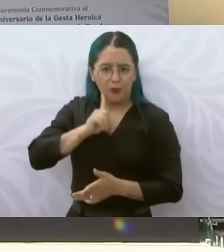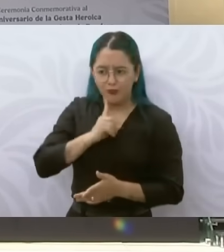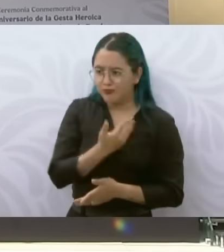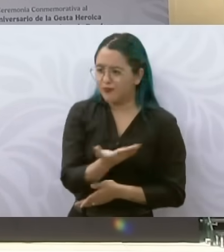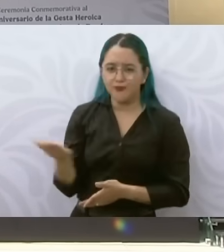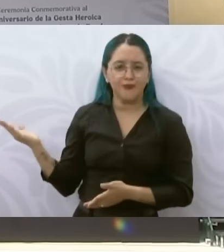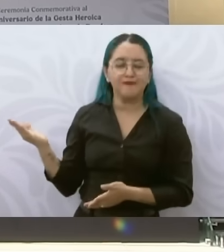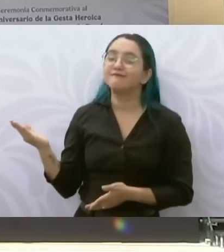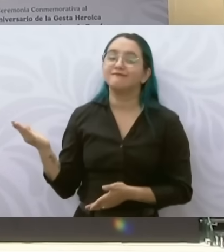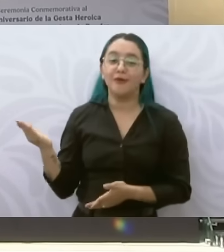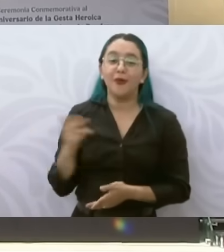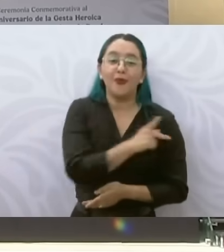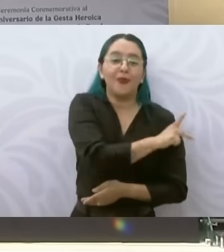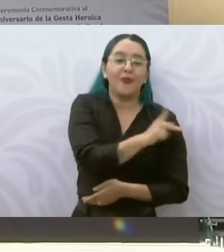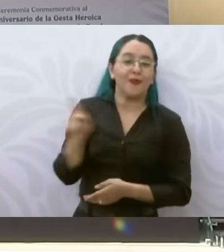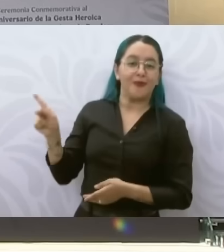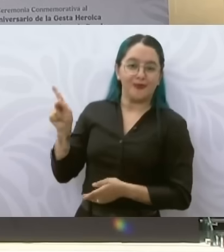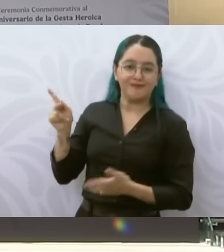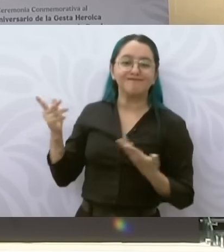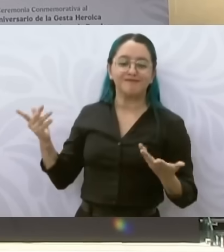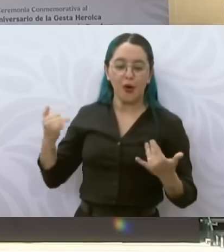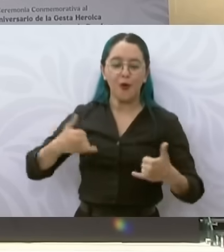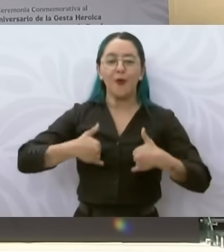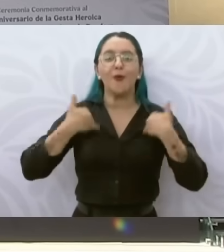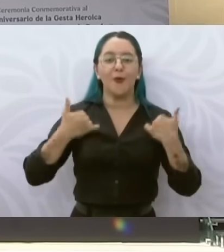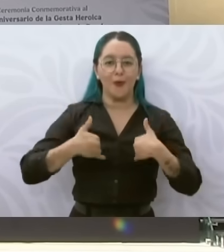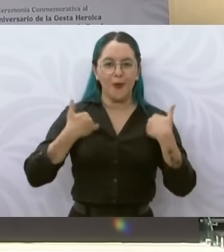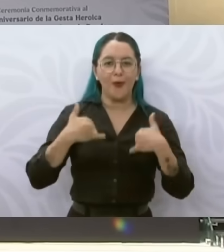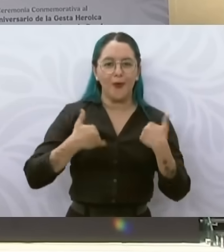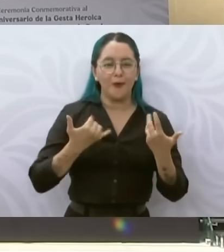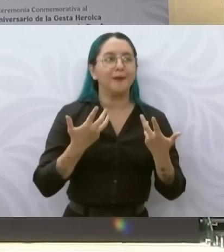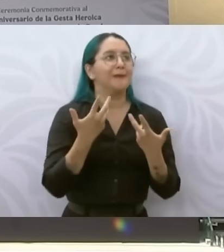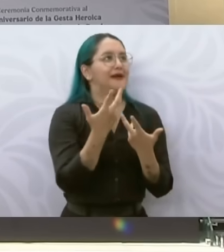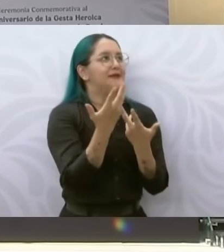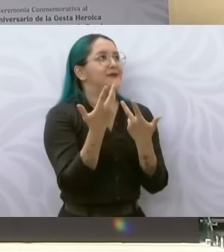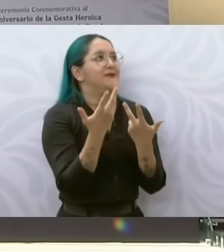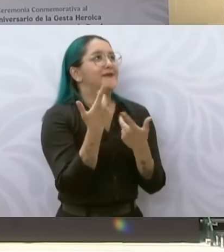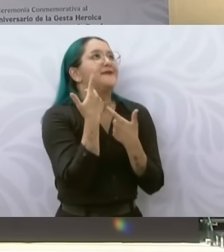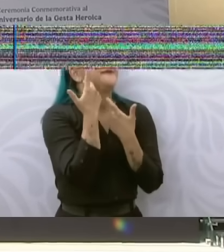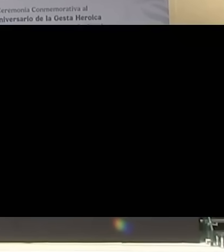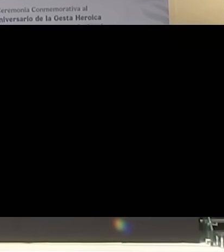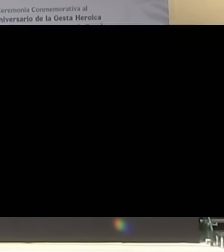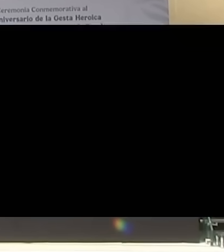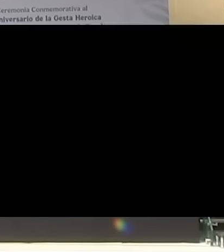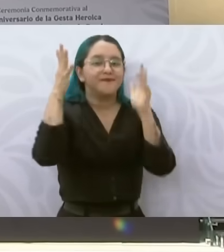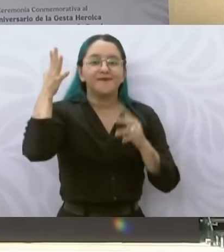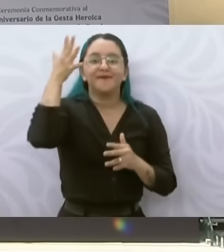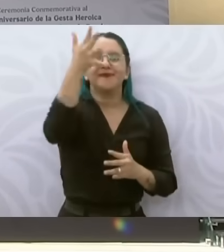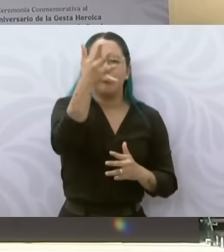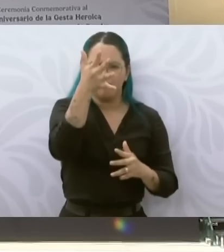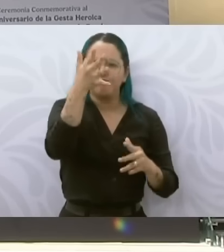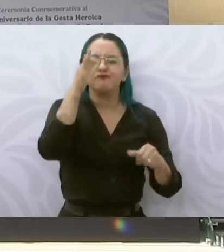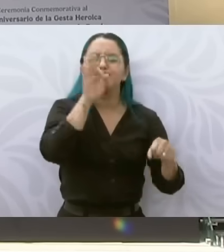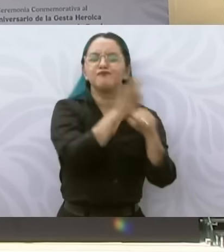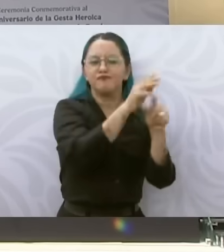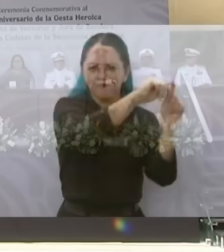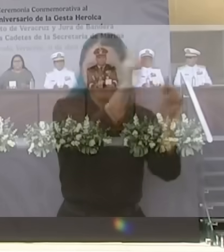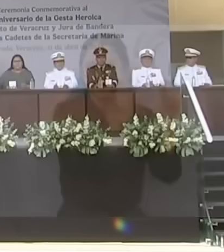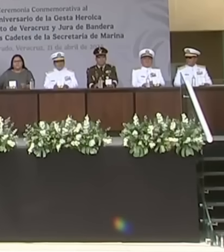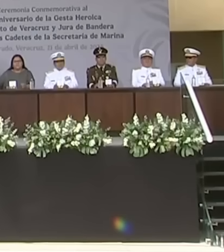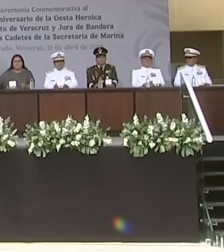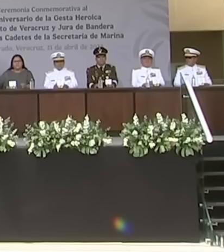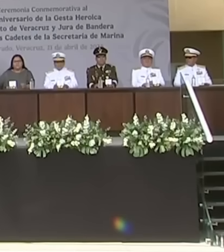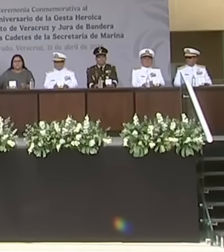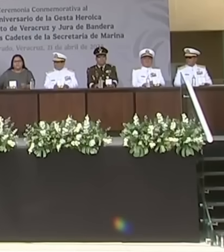todos nosotros como jóvenes mexicanos al servicio de la nación hoy al jurar lealtad a nuestra